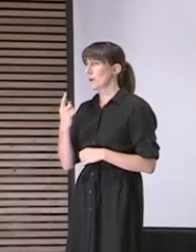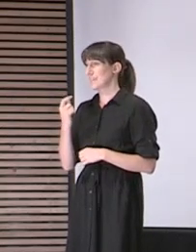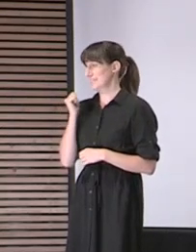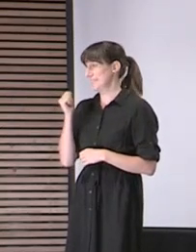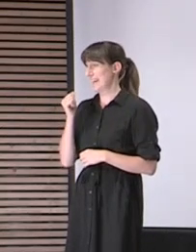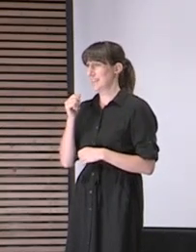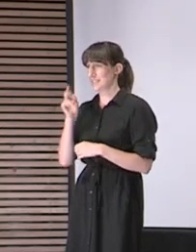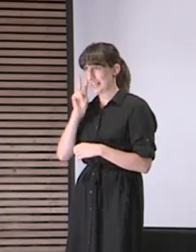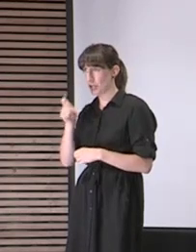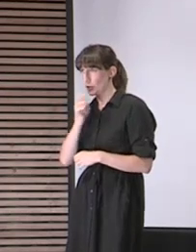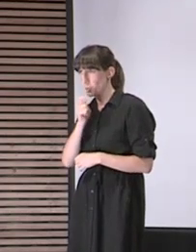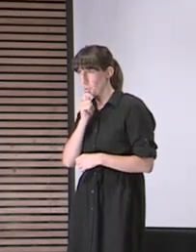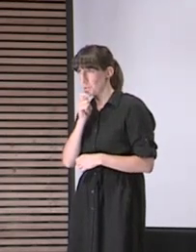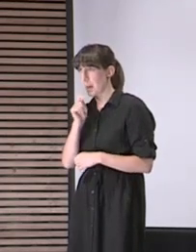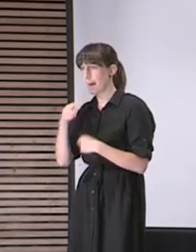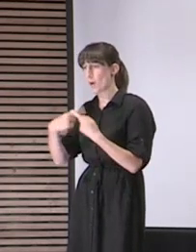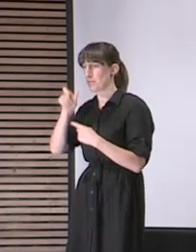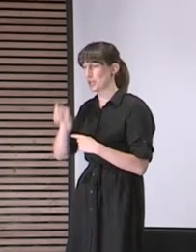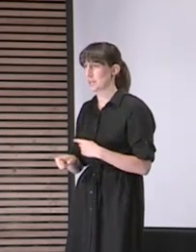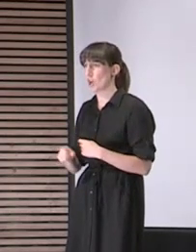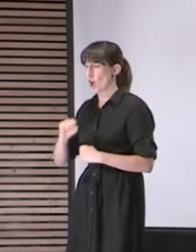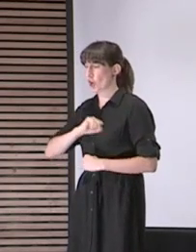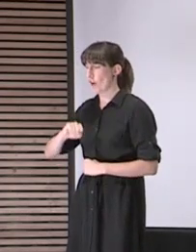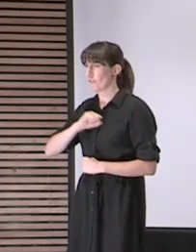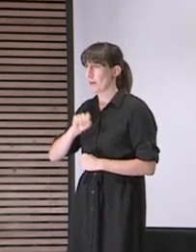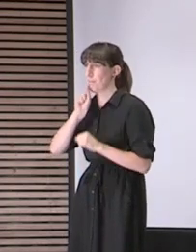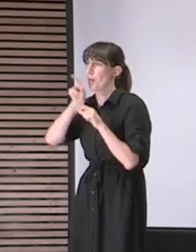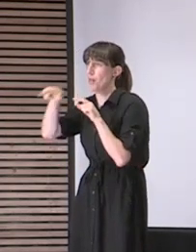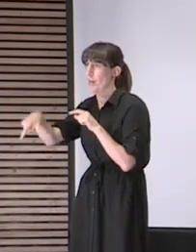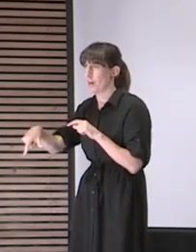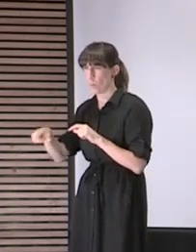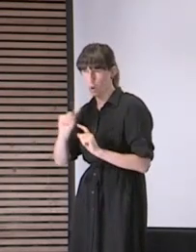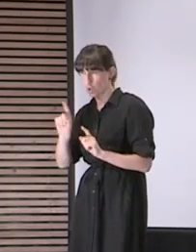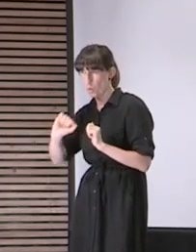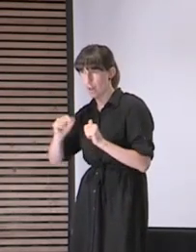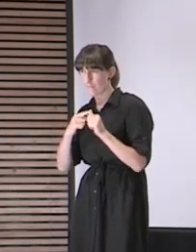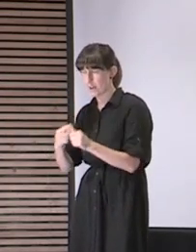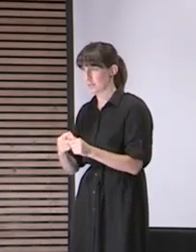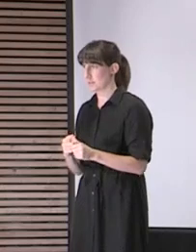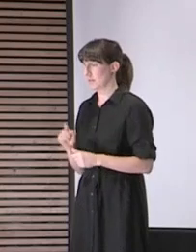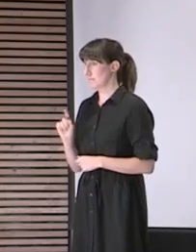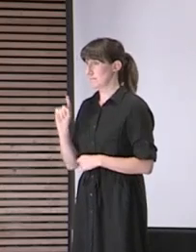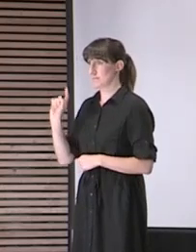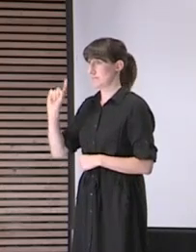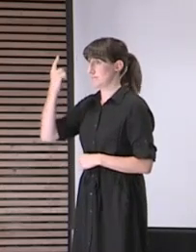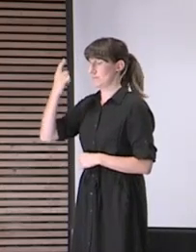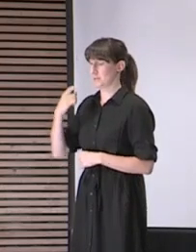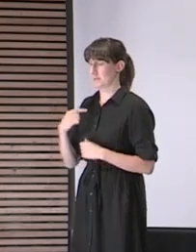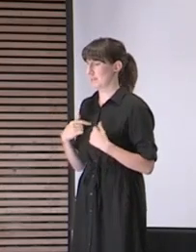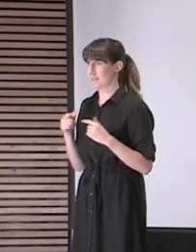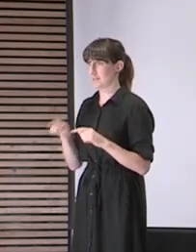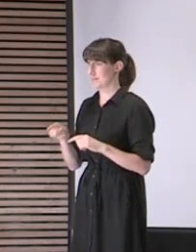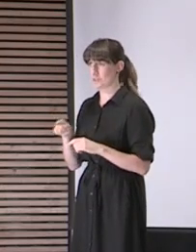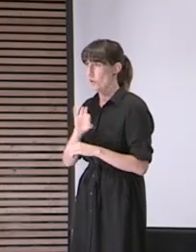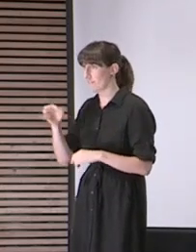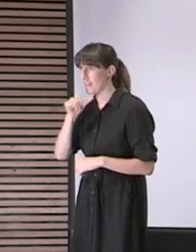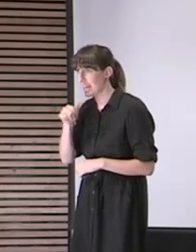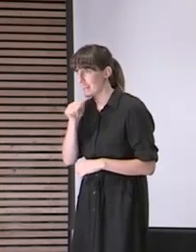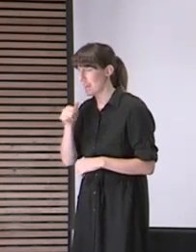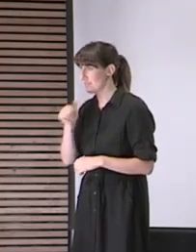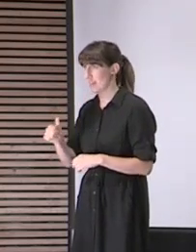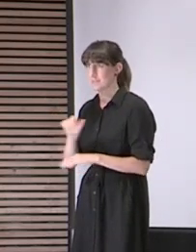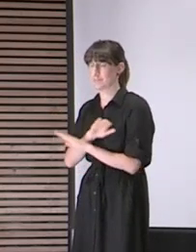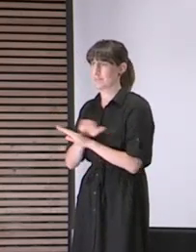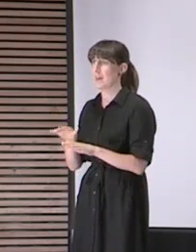países. Primer ministro, qué